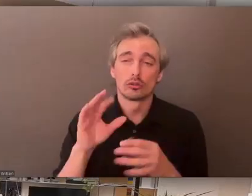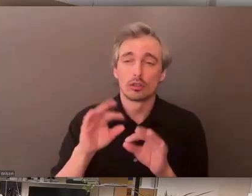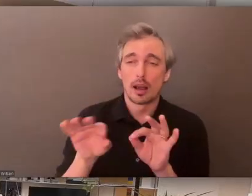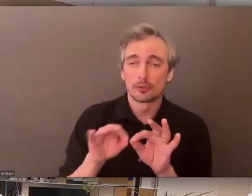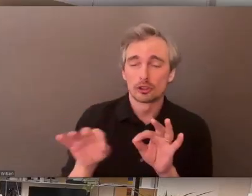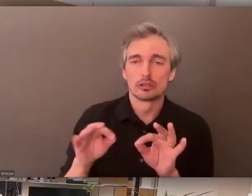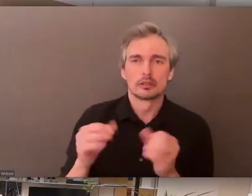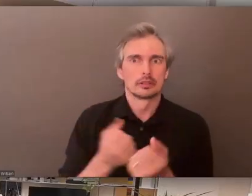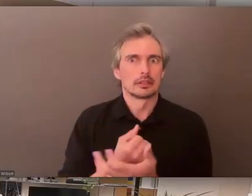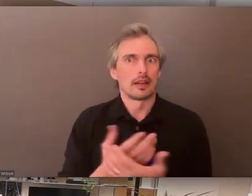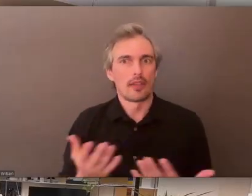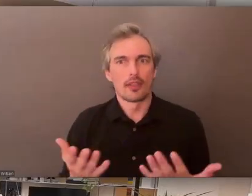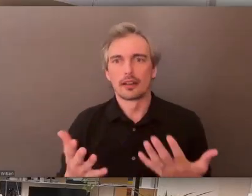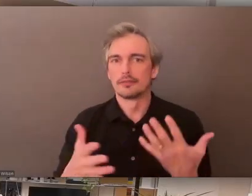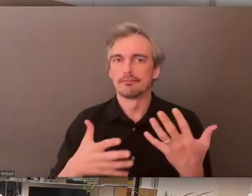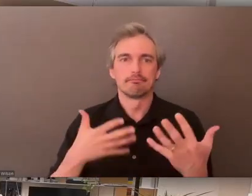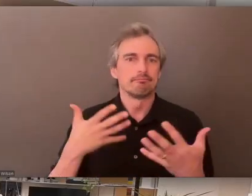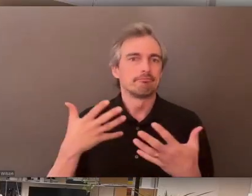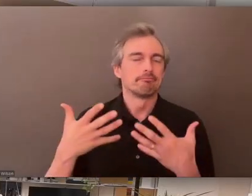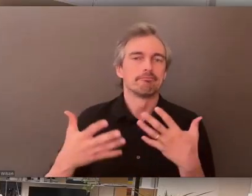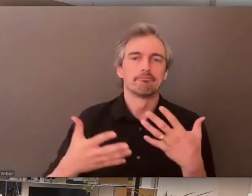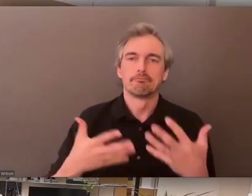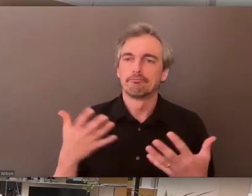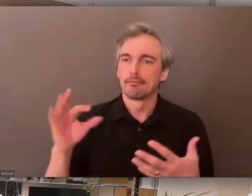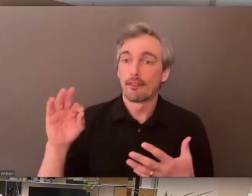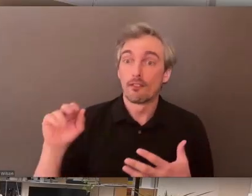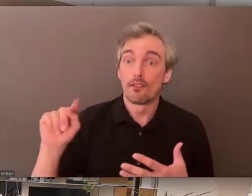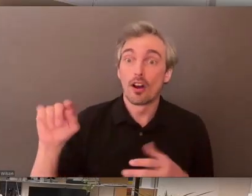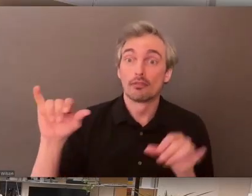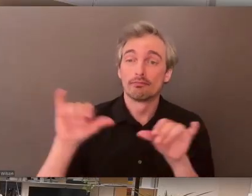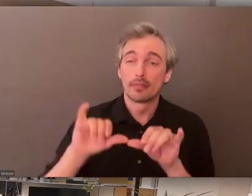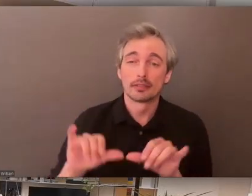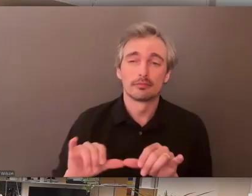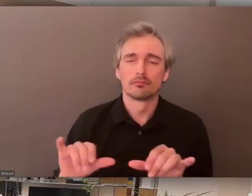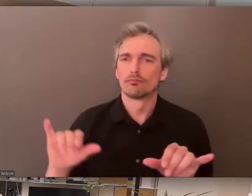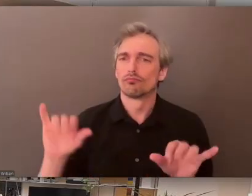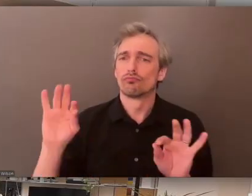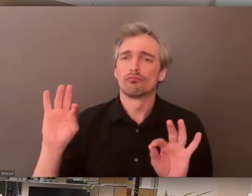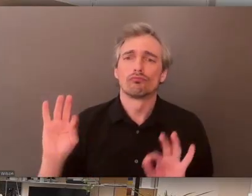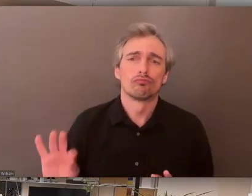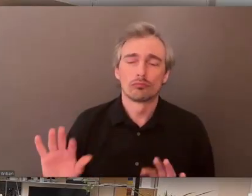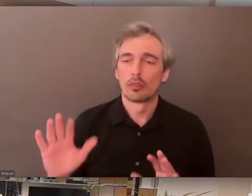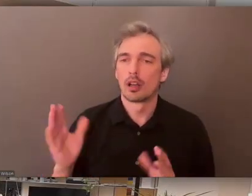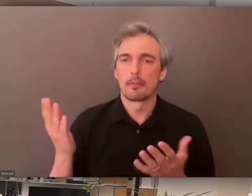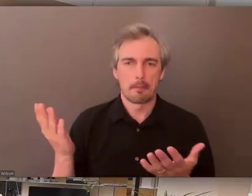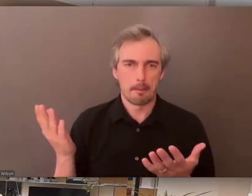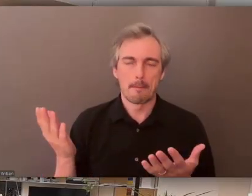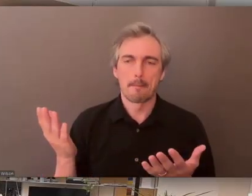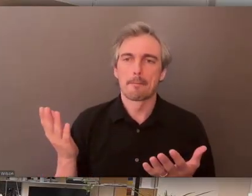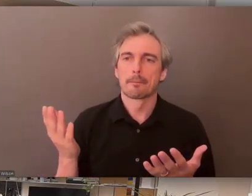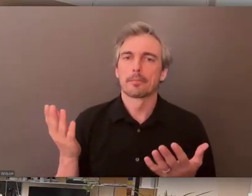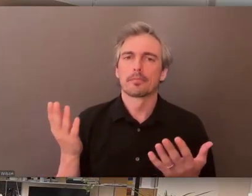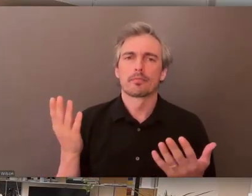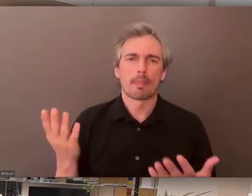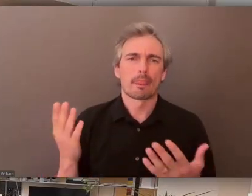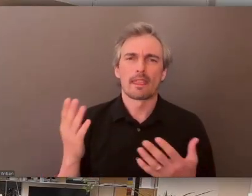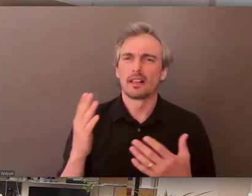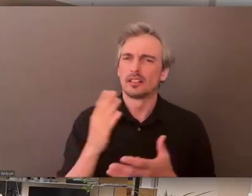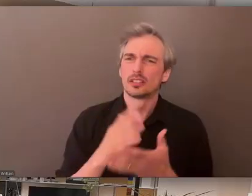フォントサイズがすべてアクセス可能である場合、他のチャ ートやビジュアライ ゼ ーションの中で、よりアクセスしやすいものや、そうでないものはありますか？